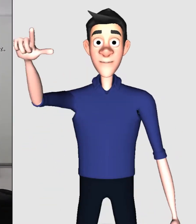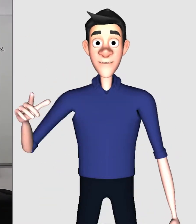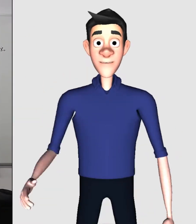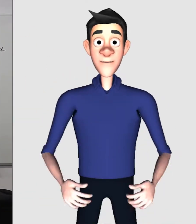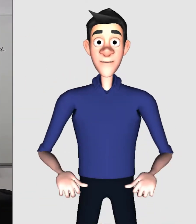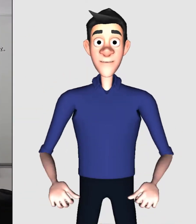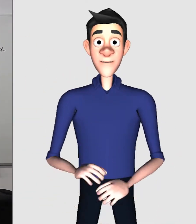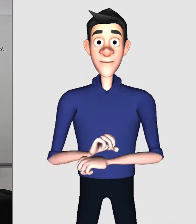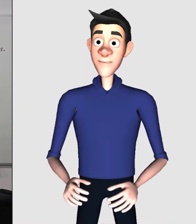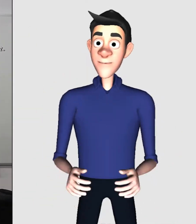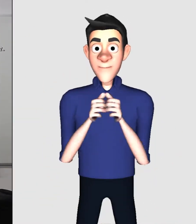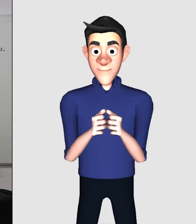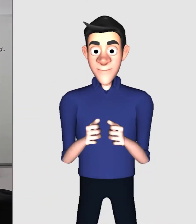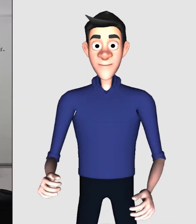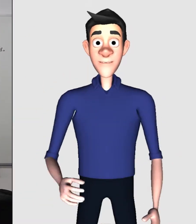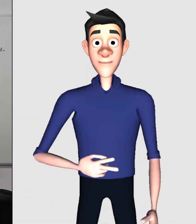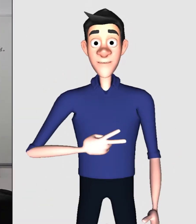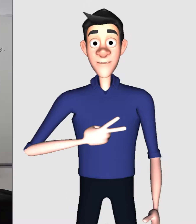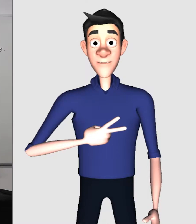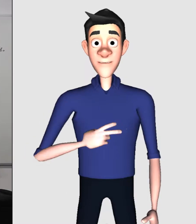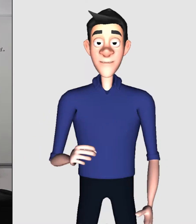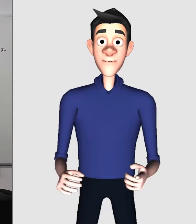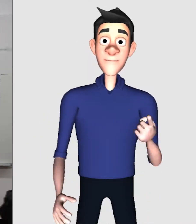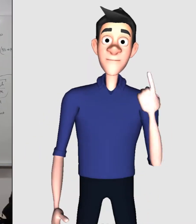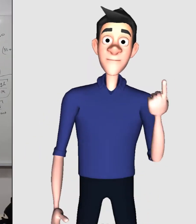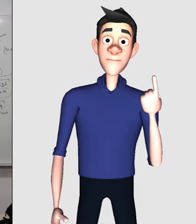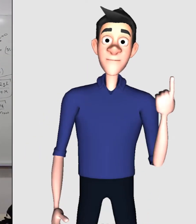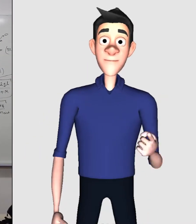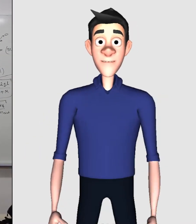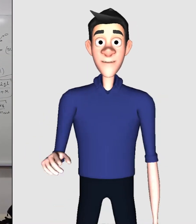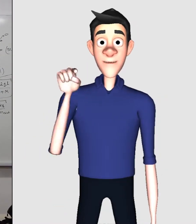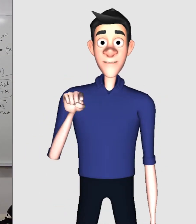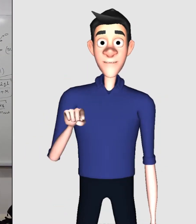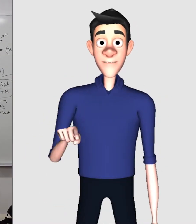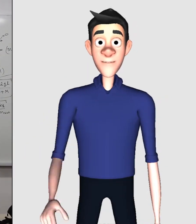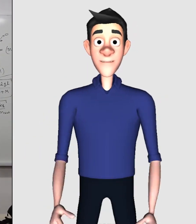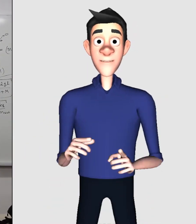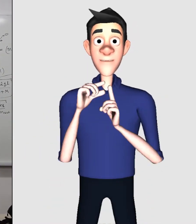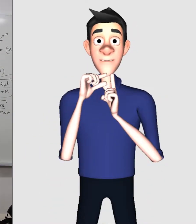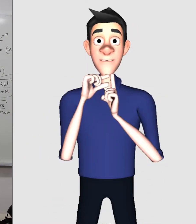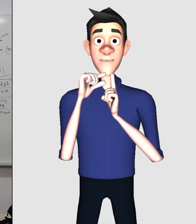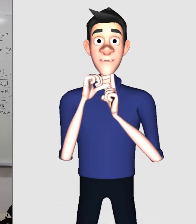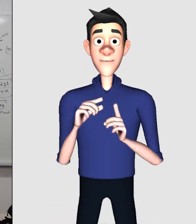Nesse caso a massa sistema é a soma das duas porque estão oscilando juntos